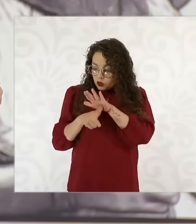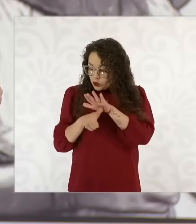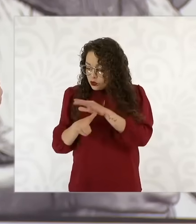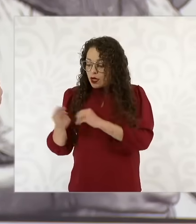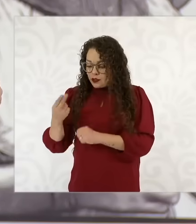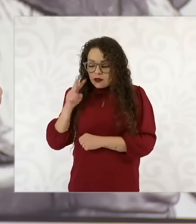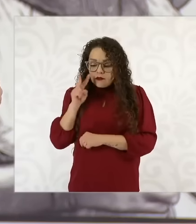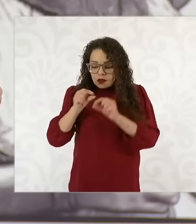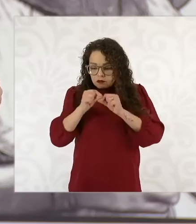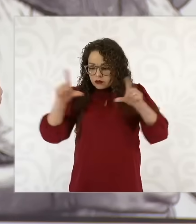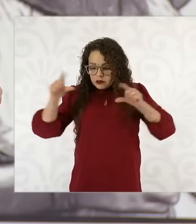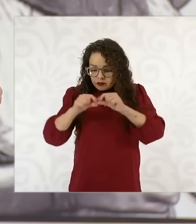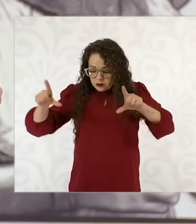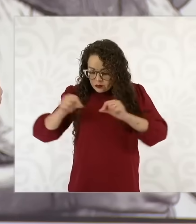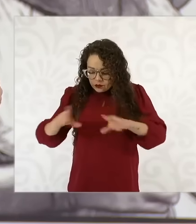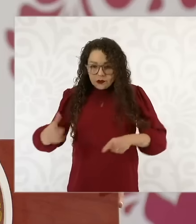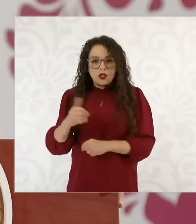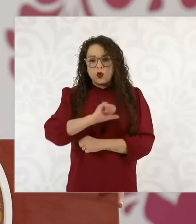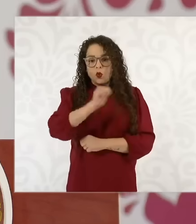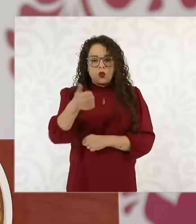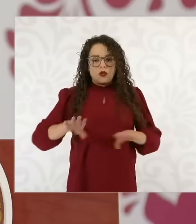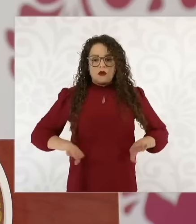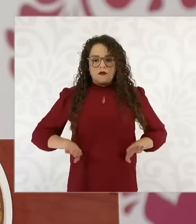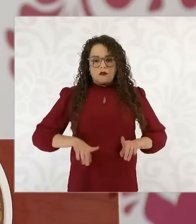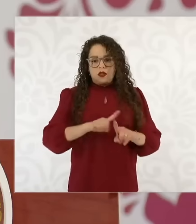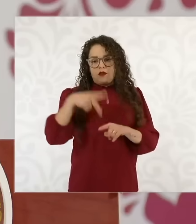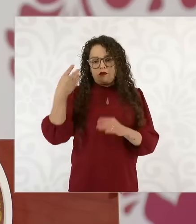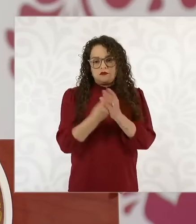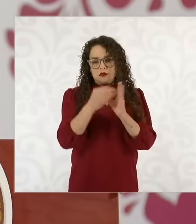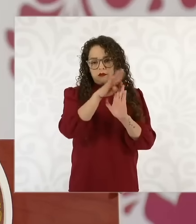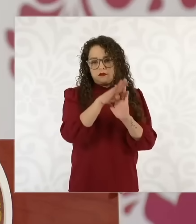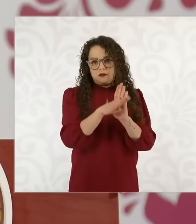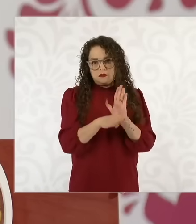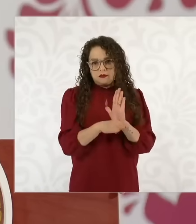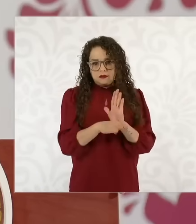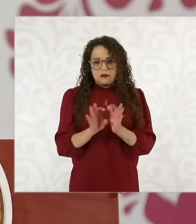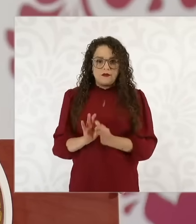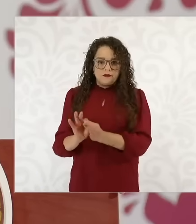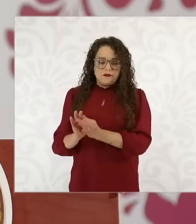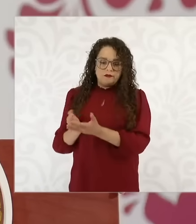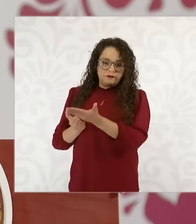en ese momento y algunas otras características como parte de la colaboración y el respeto a las